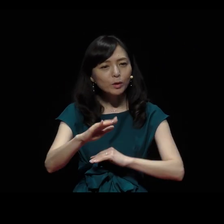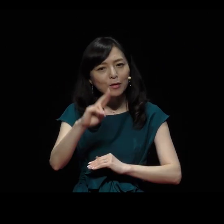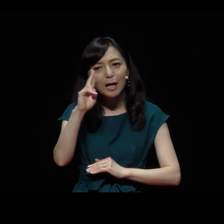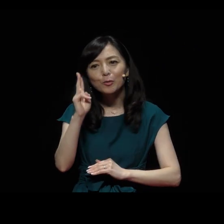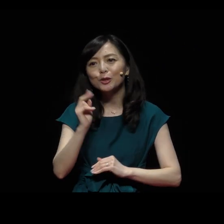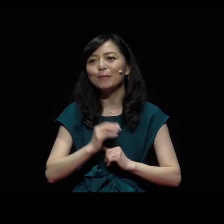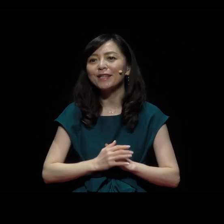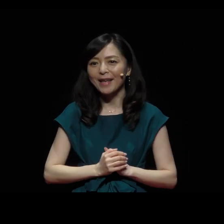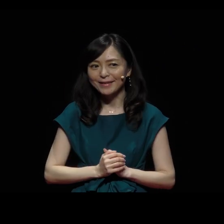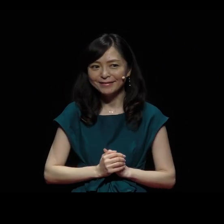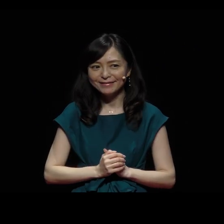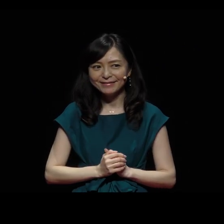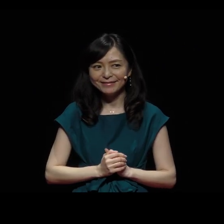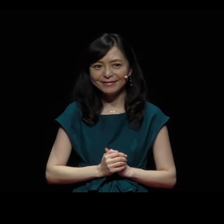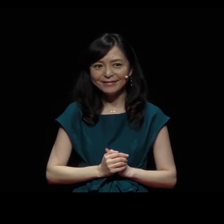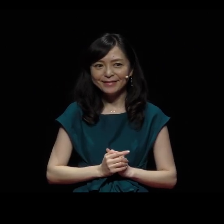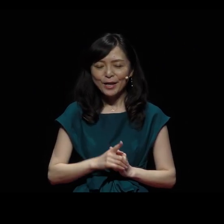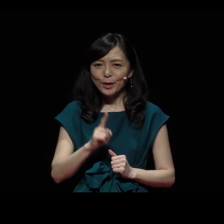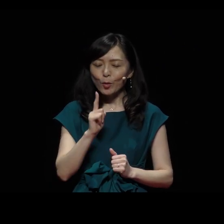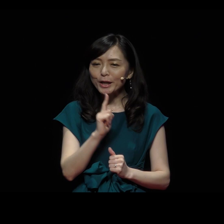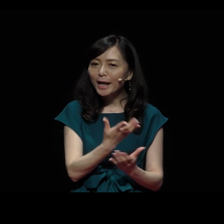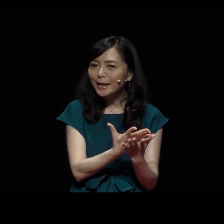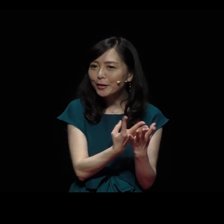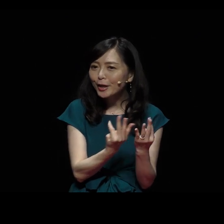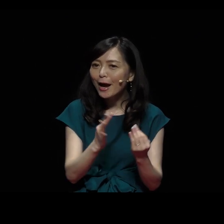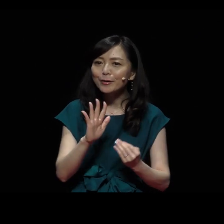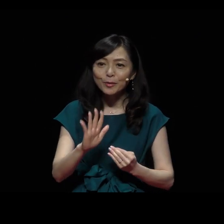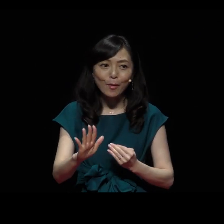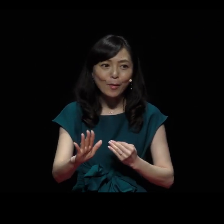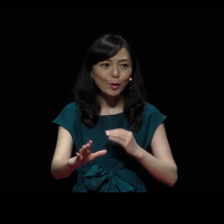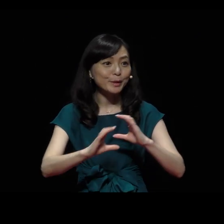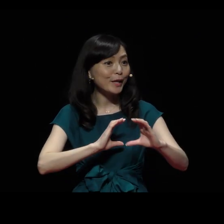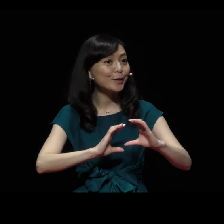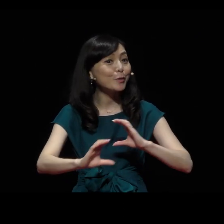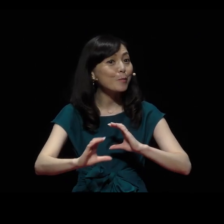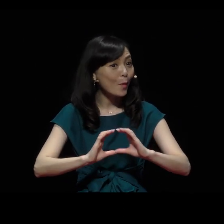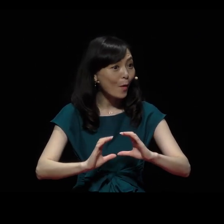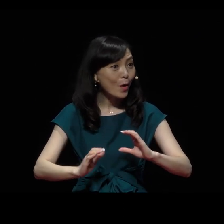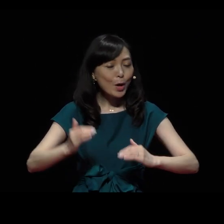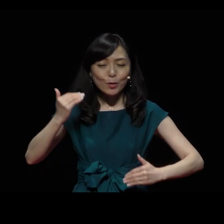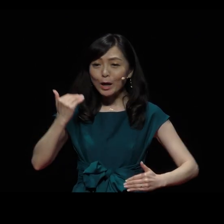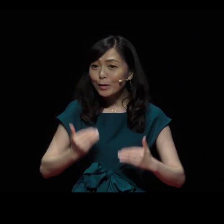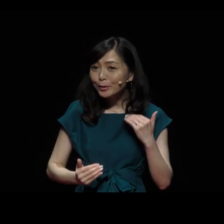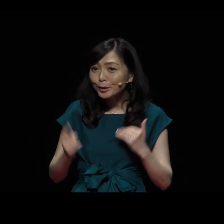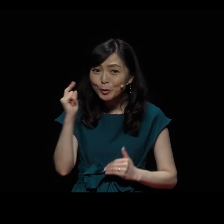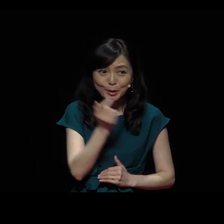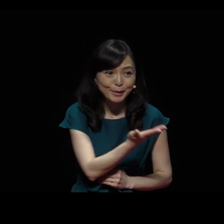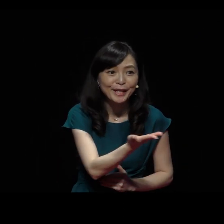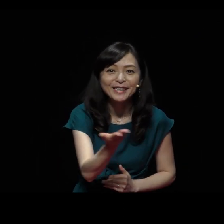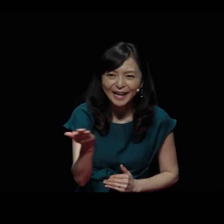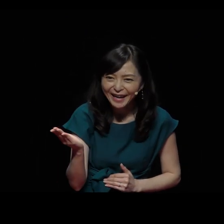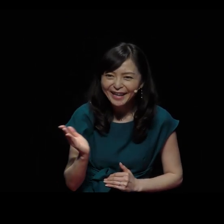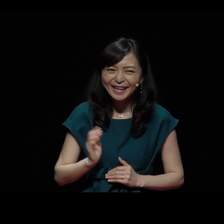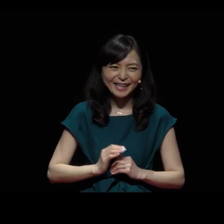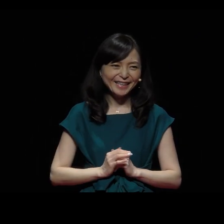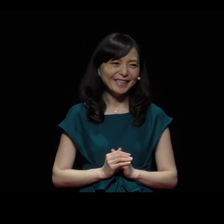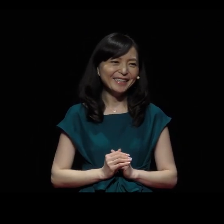Puede que haya más. Al solo haber tantos ¿no se hace también emocionante la comunicación?